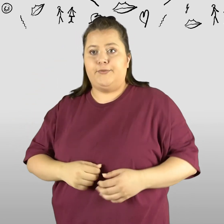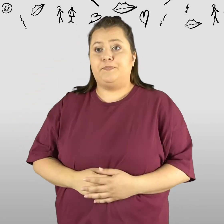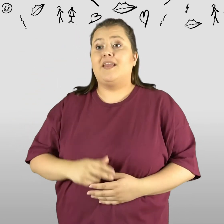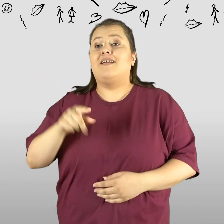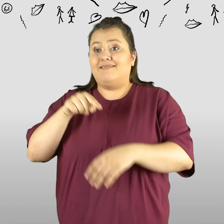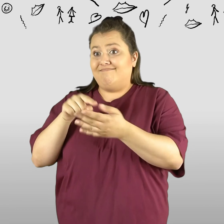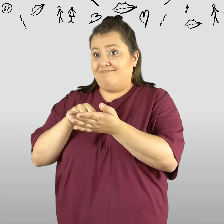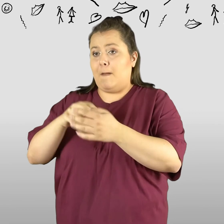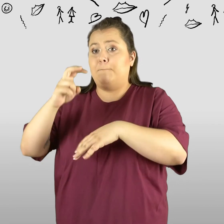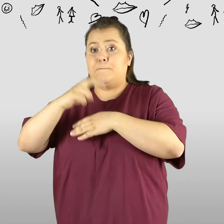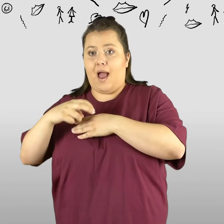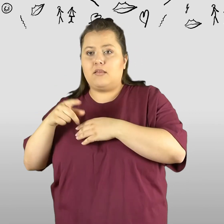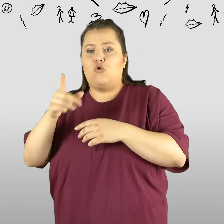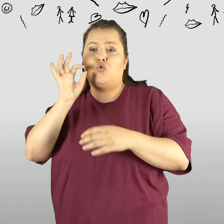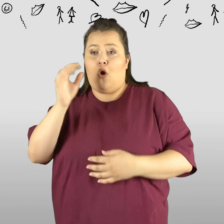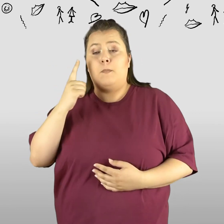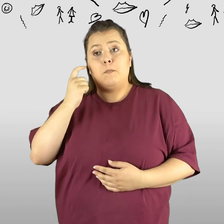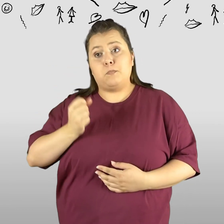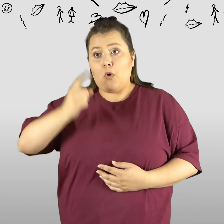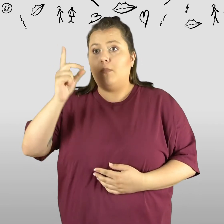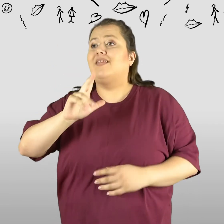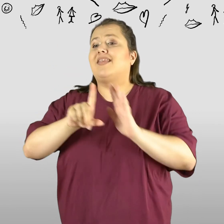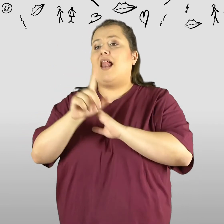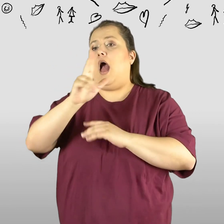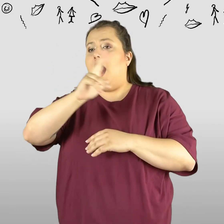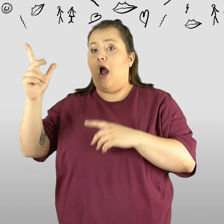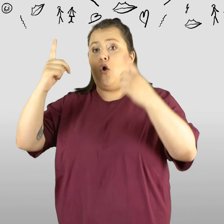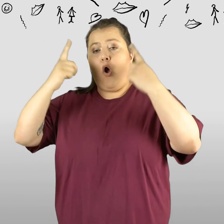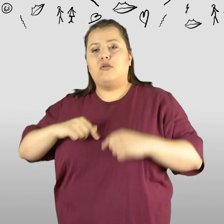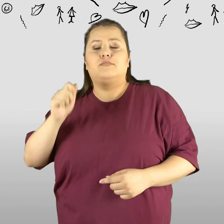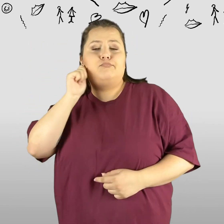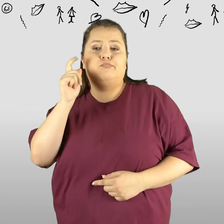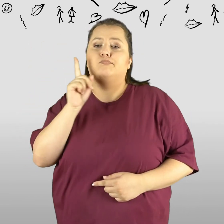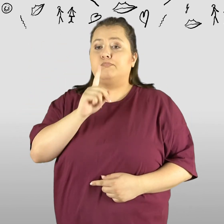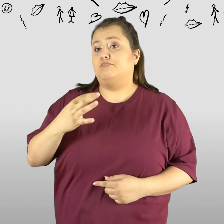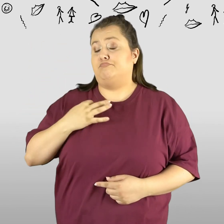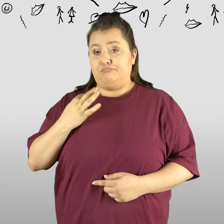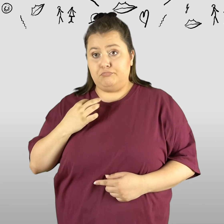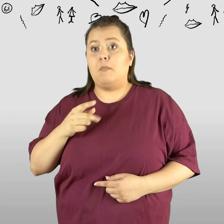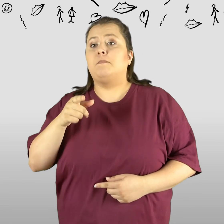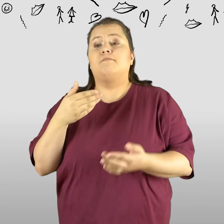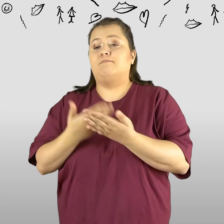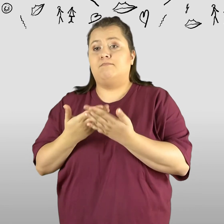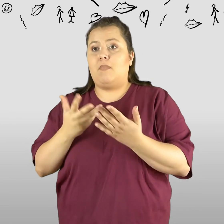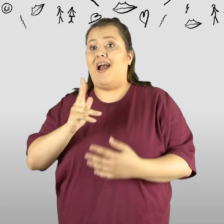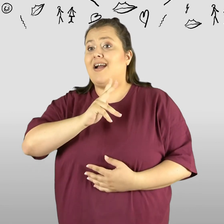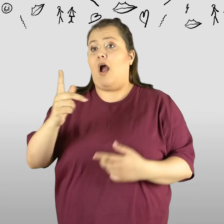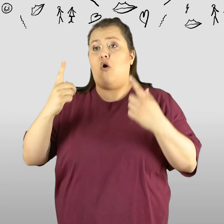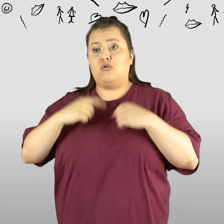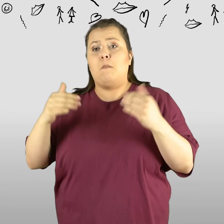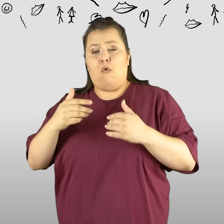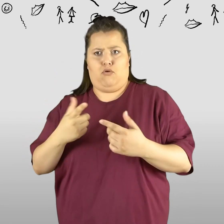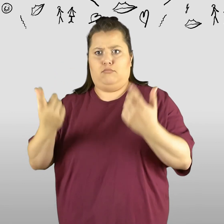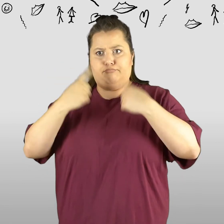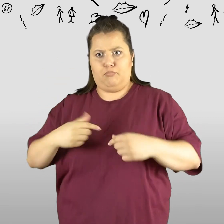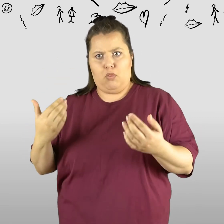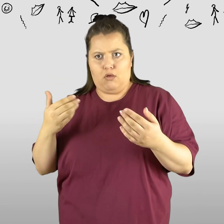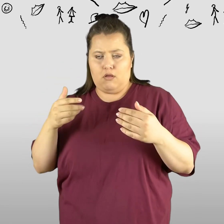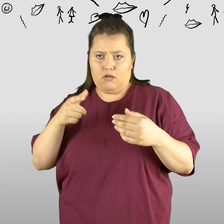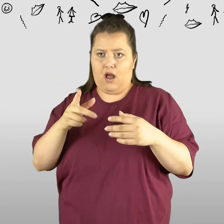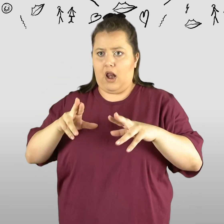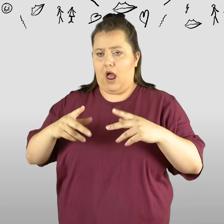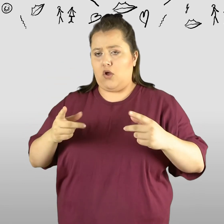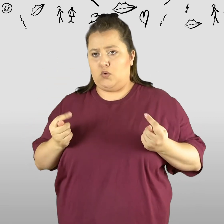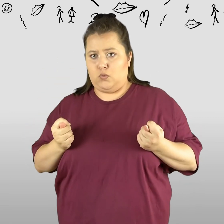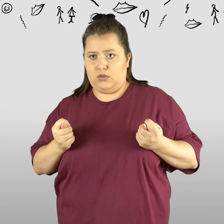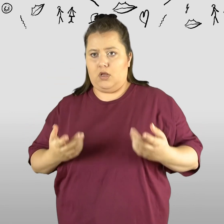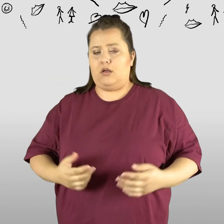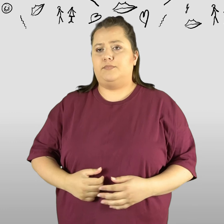Takie badanie to dobry pomysł dla osób każdej płci, bo u każdej osoby może zdarzyć się rak sutka.